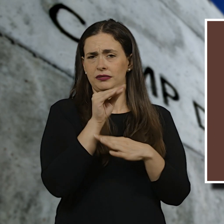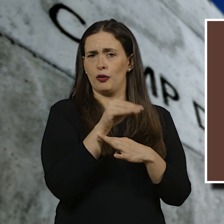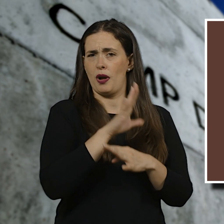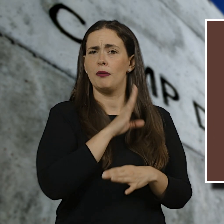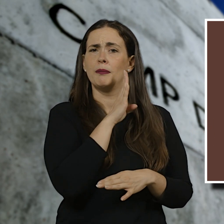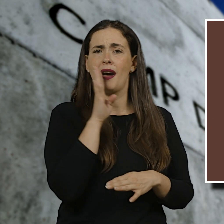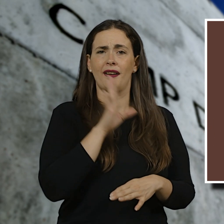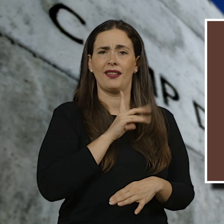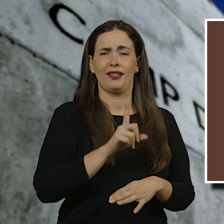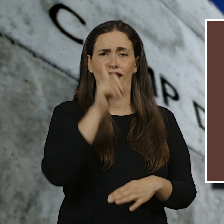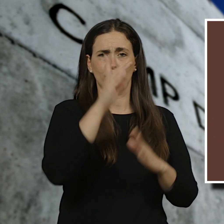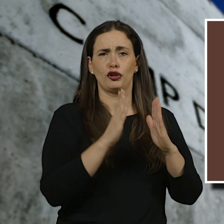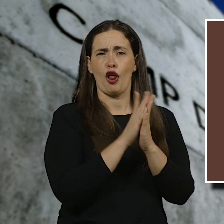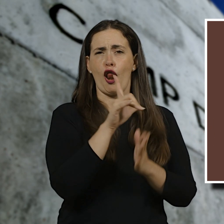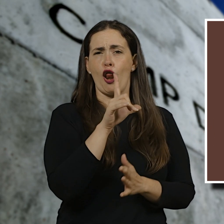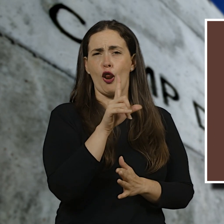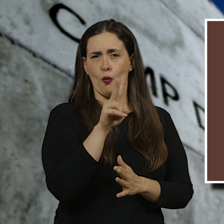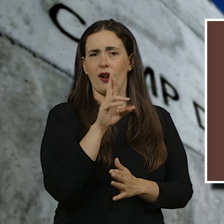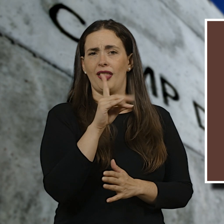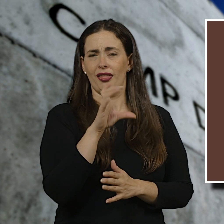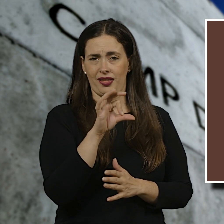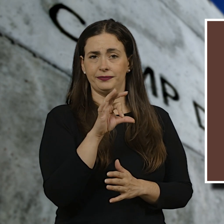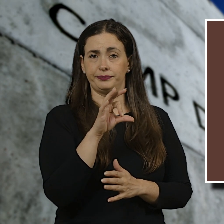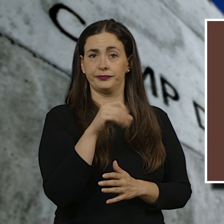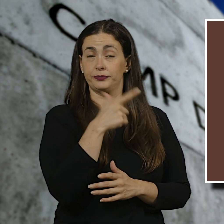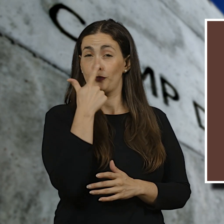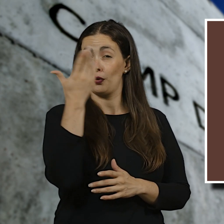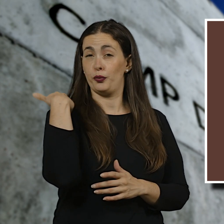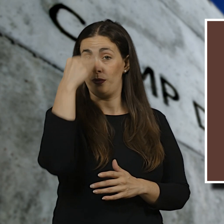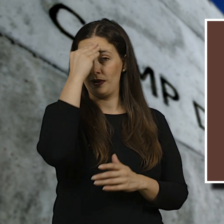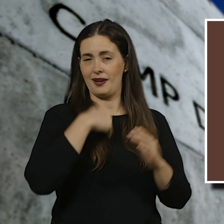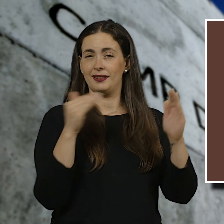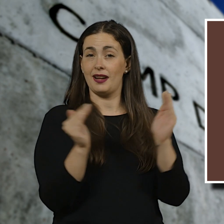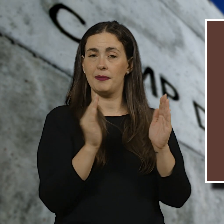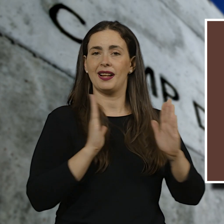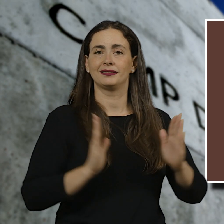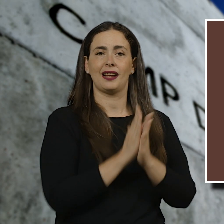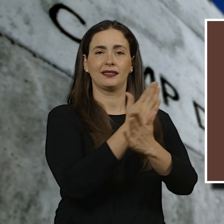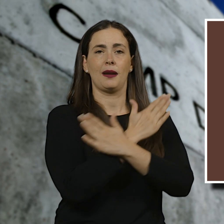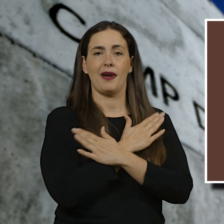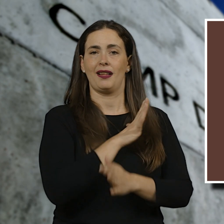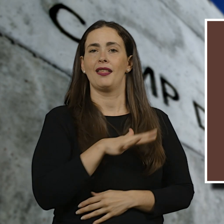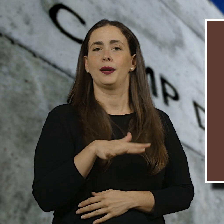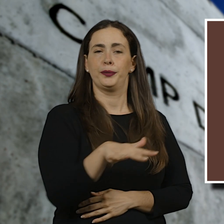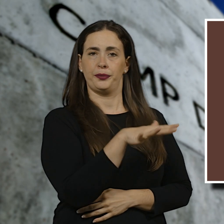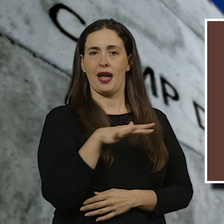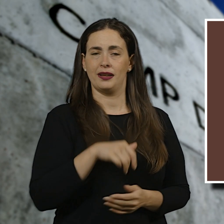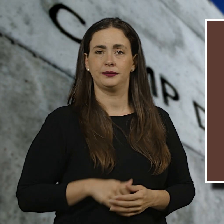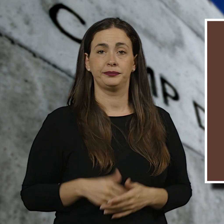de la Mare de Déu de Lurdes, antiga capella de Santa Maria del Barri.